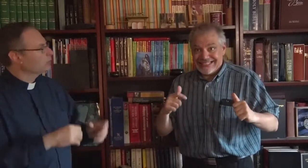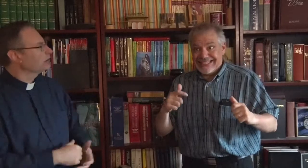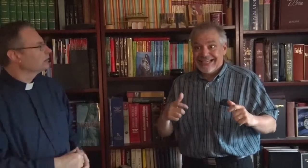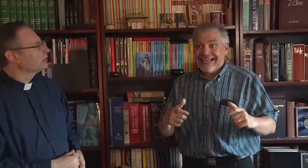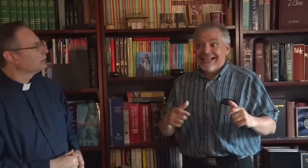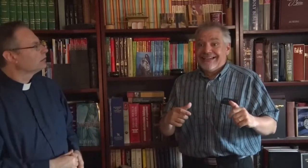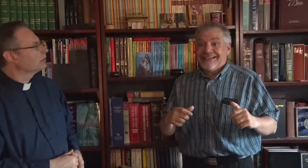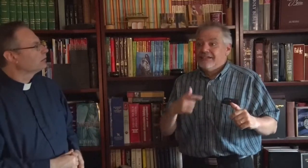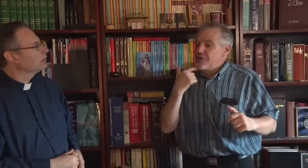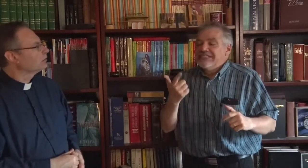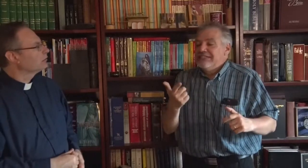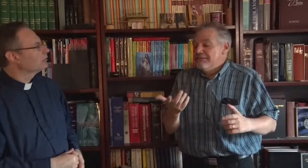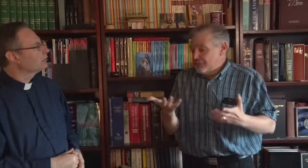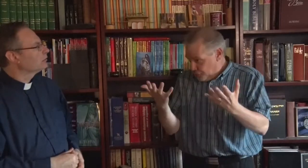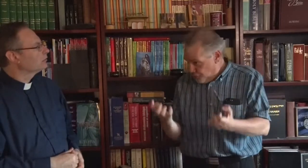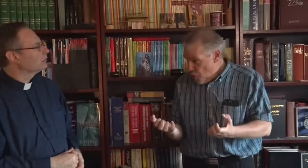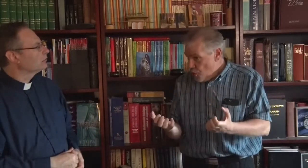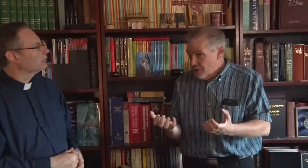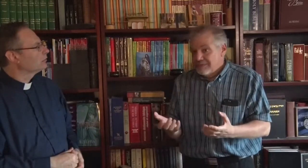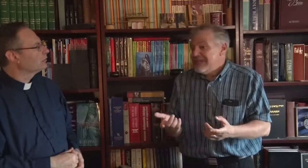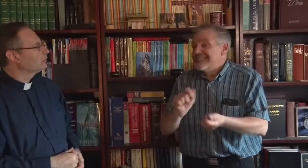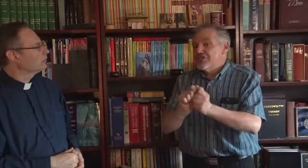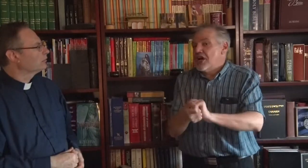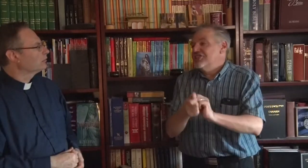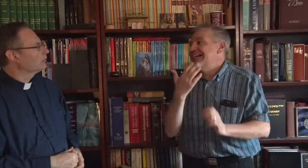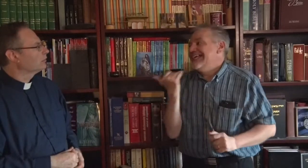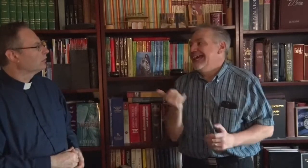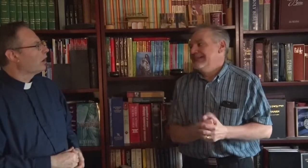Ils m'ont dit: tu veux, mais cela ne change rien!